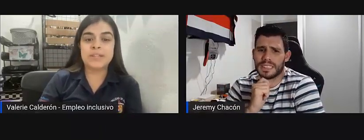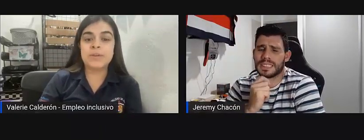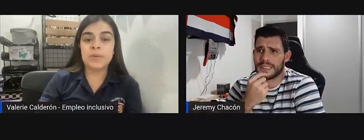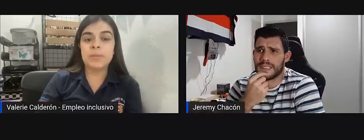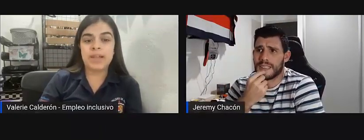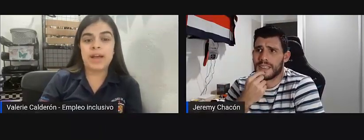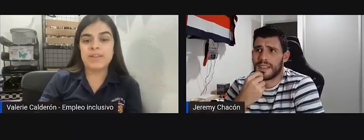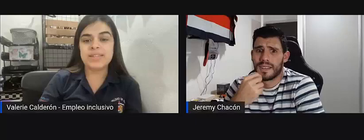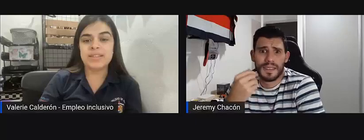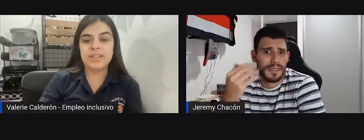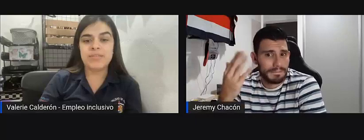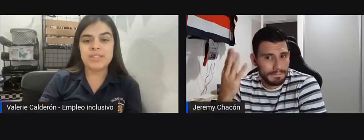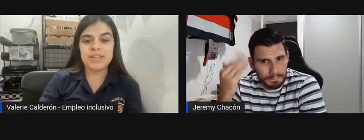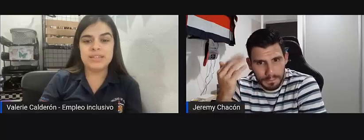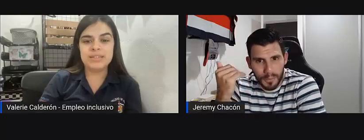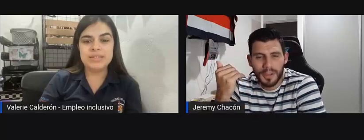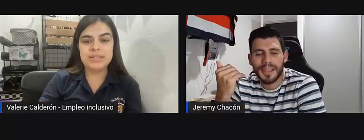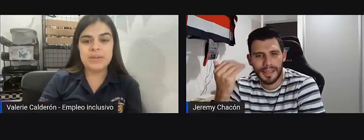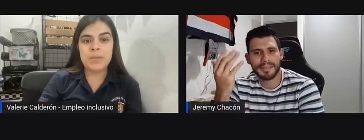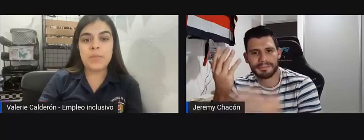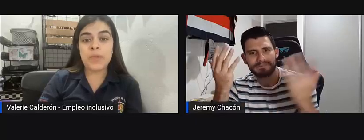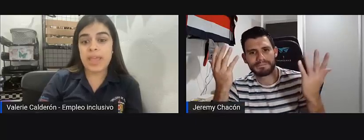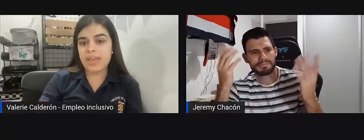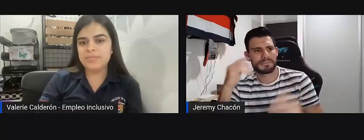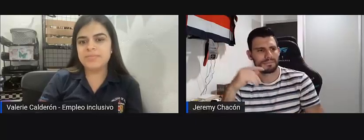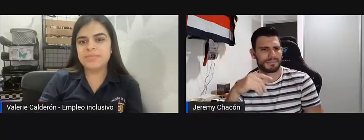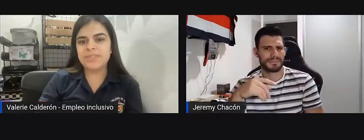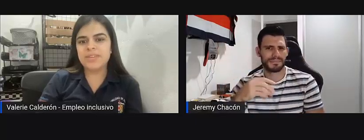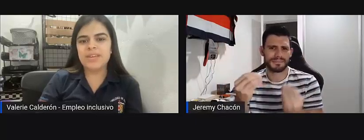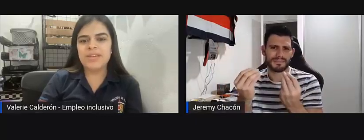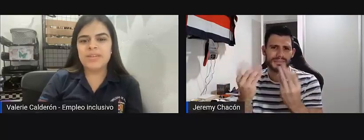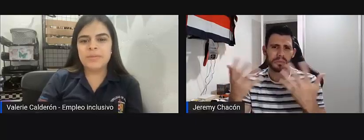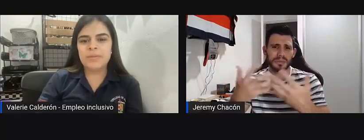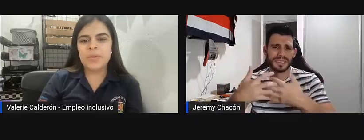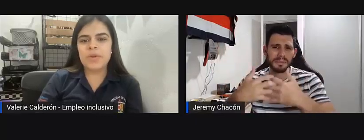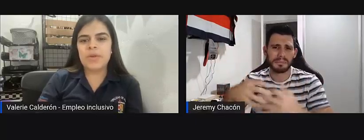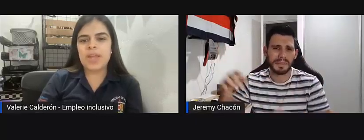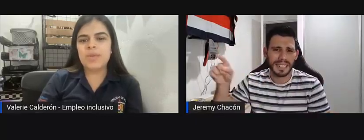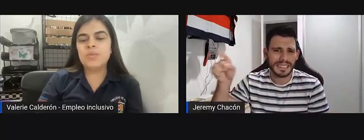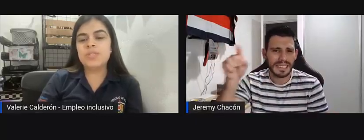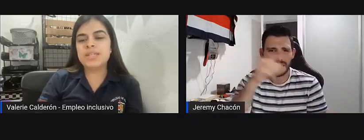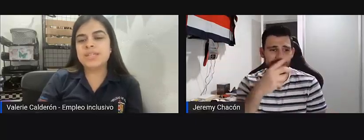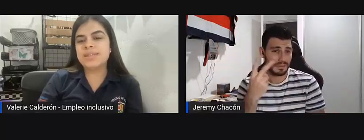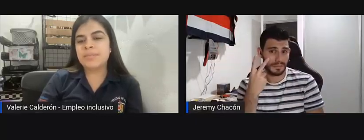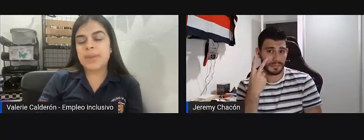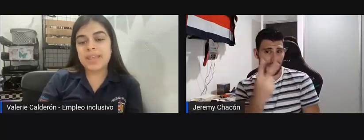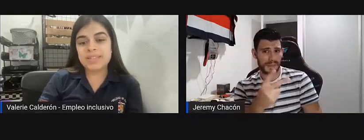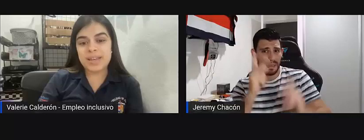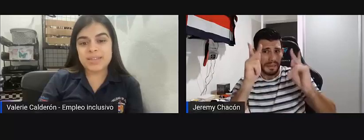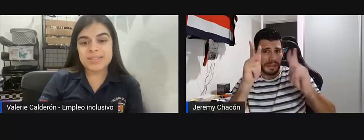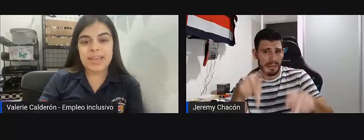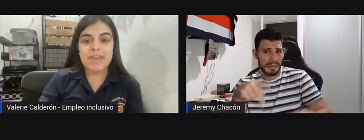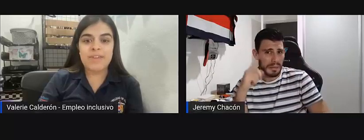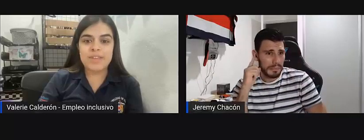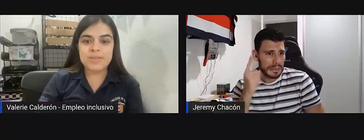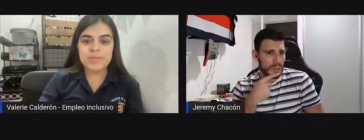bastante complicado bastante difícil Por qué bueno hay muchas empresas que he visto